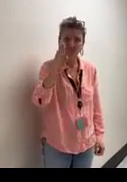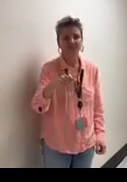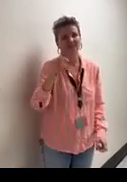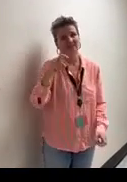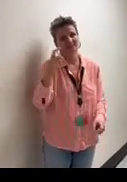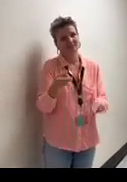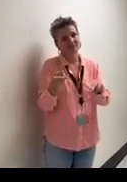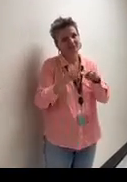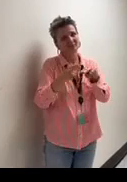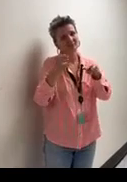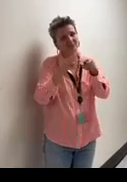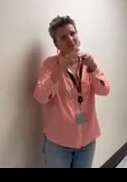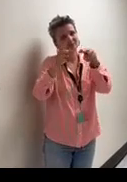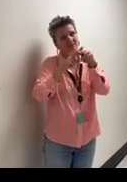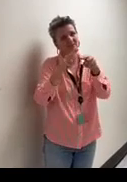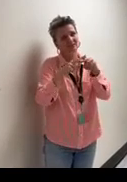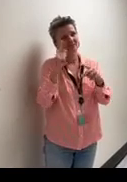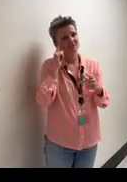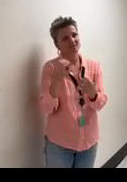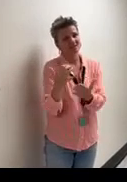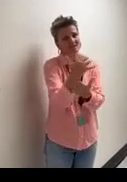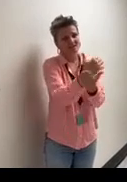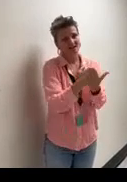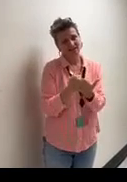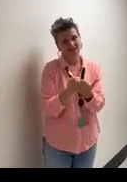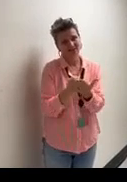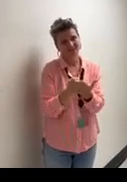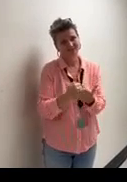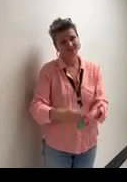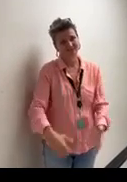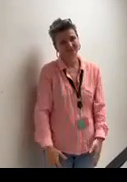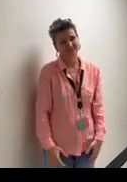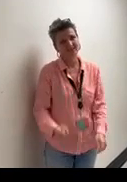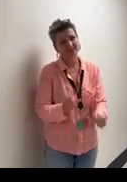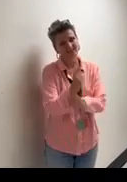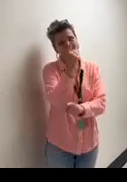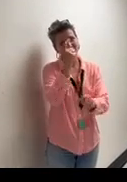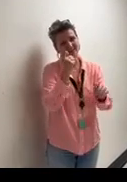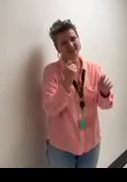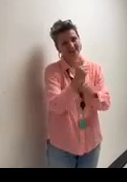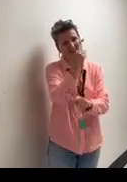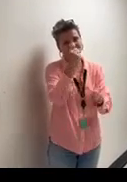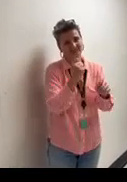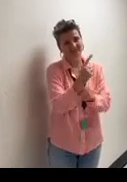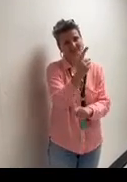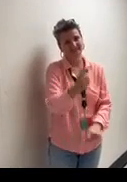because we all need and deserve yearly salary increases.